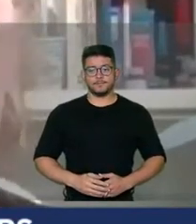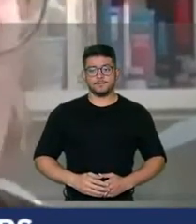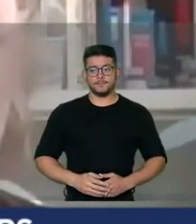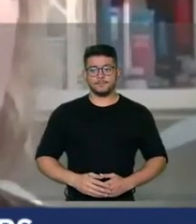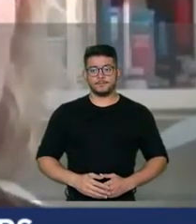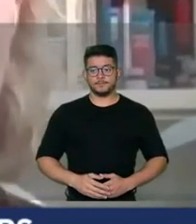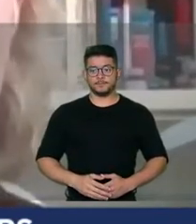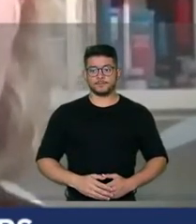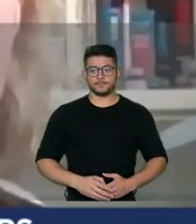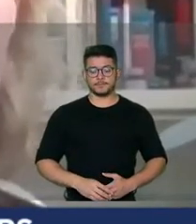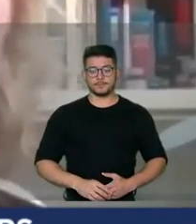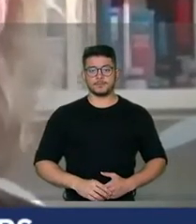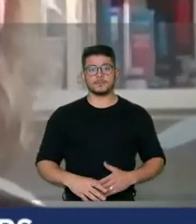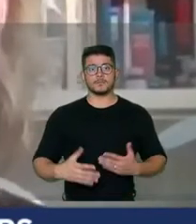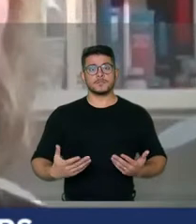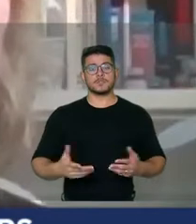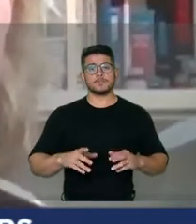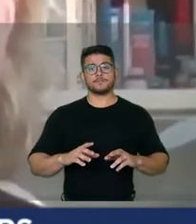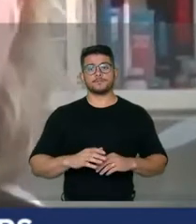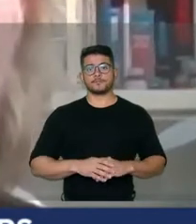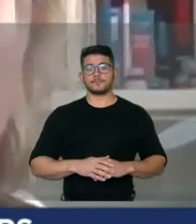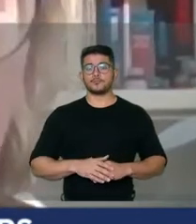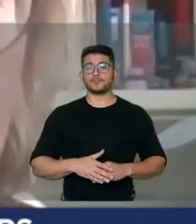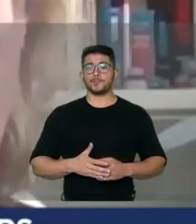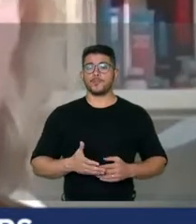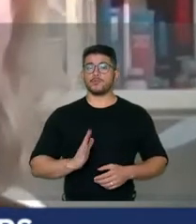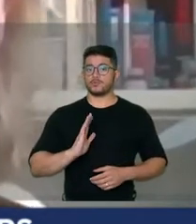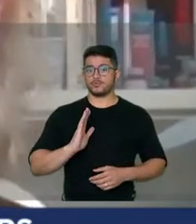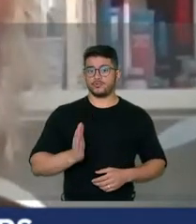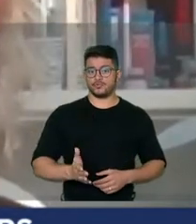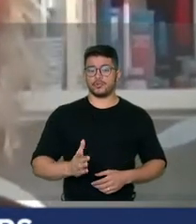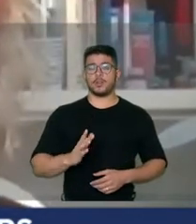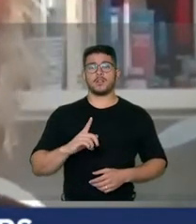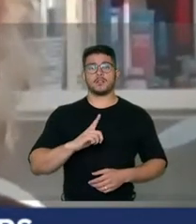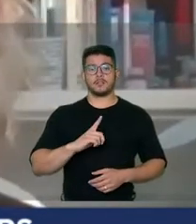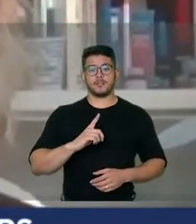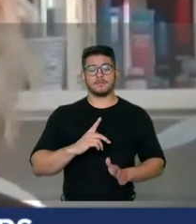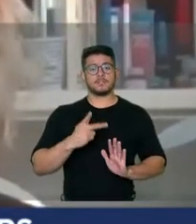CULTURA DO PAÍS, CIDADANIA DAS SESSÕES CULTURAIS E ESSES PROJETOS CHEGARAM A ESSE